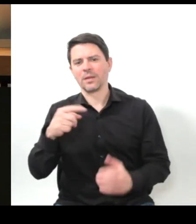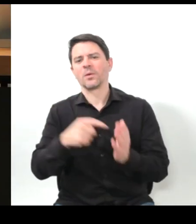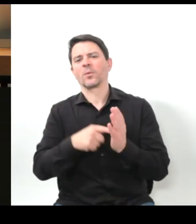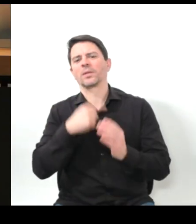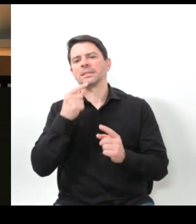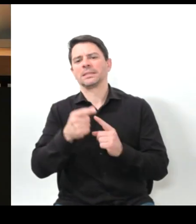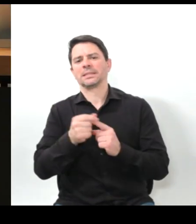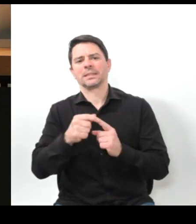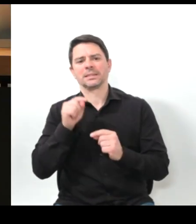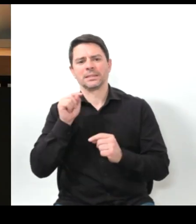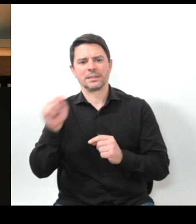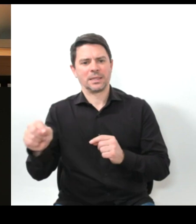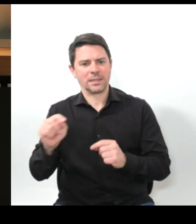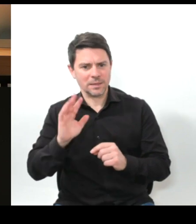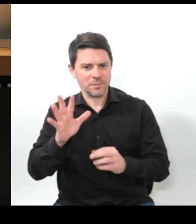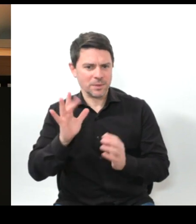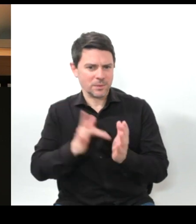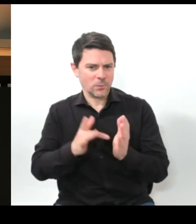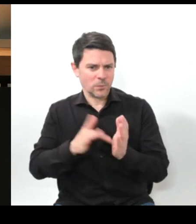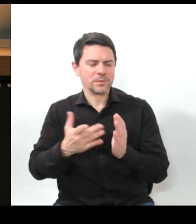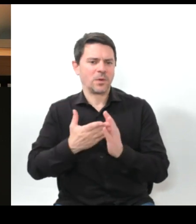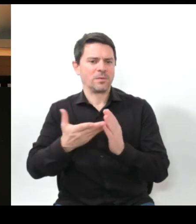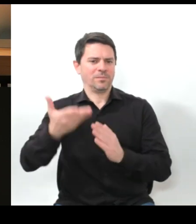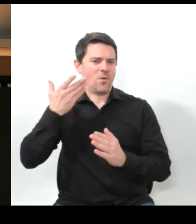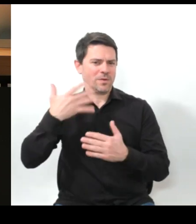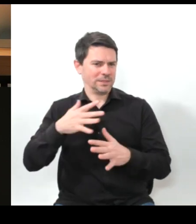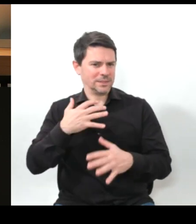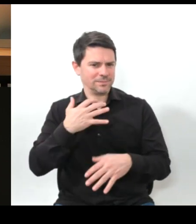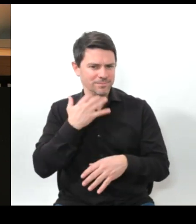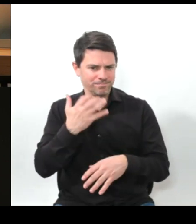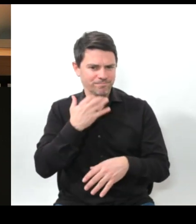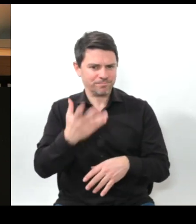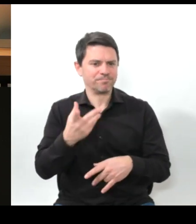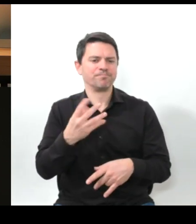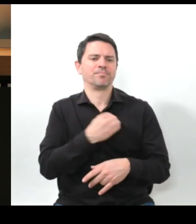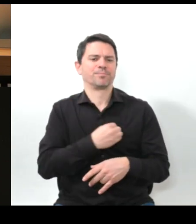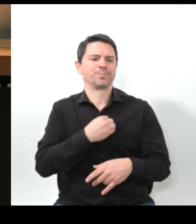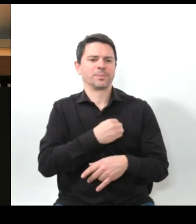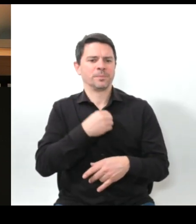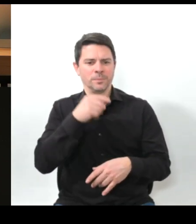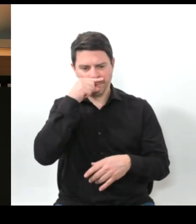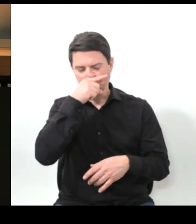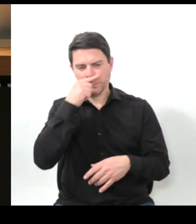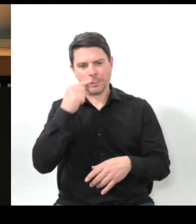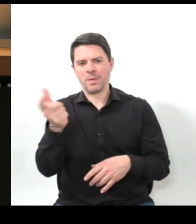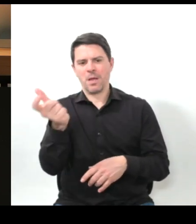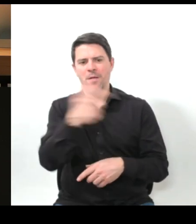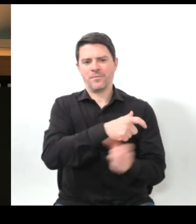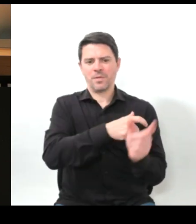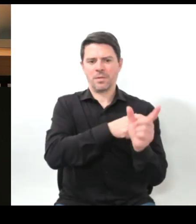lösen kein Problem. Unsere Vorschläge zur Lösung dieser Mietenkrise liegen auf